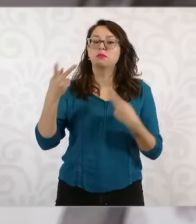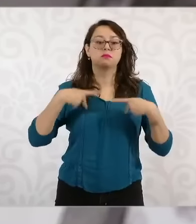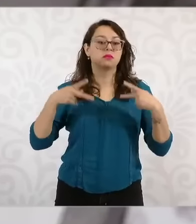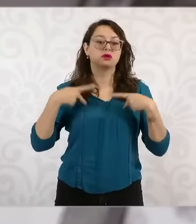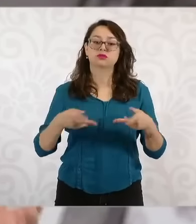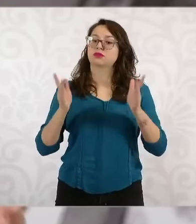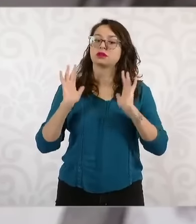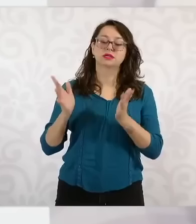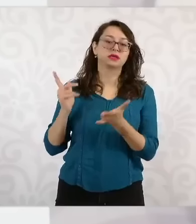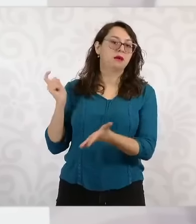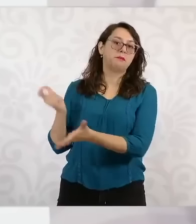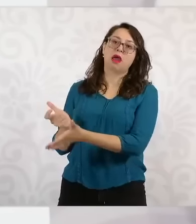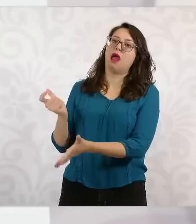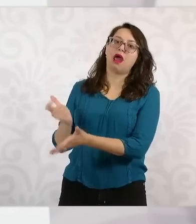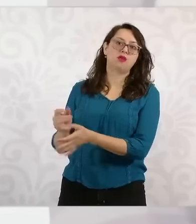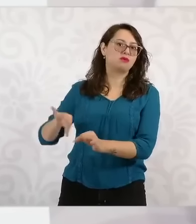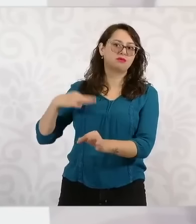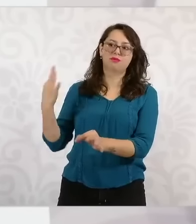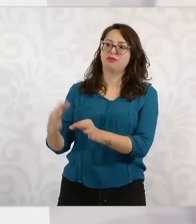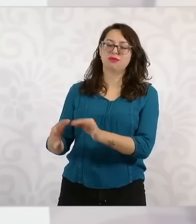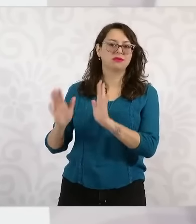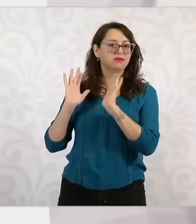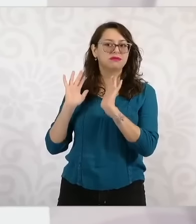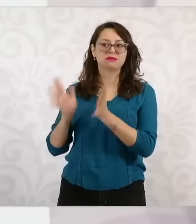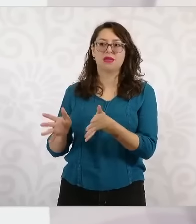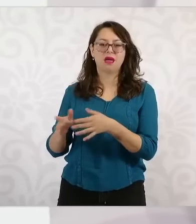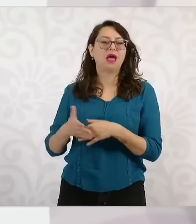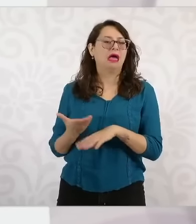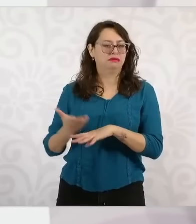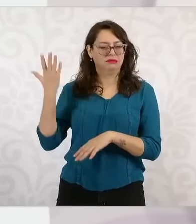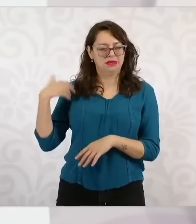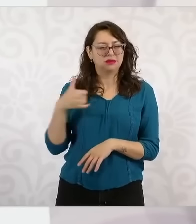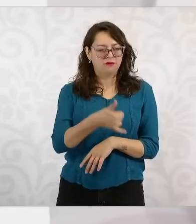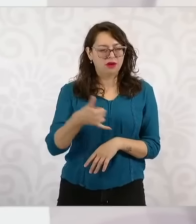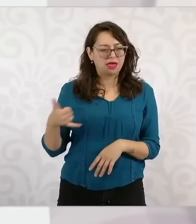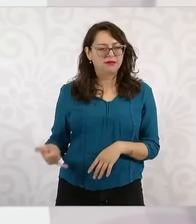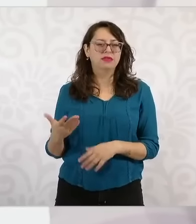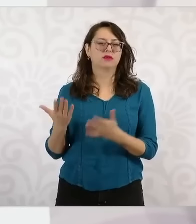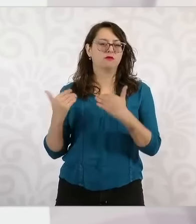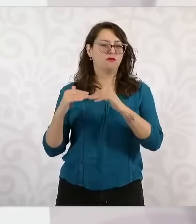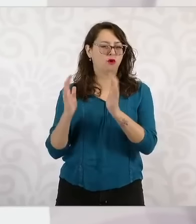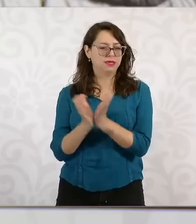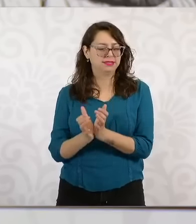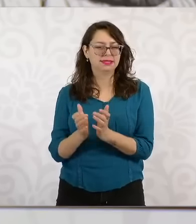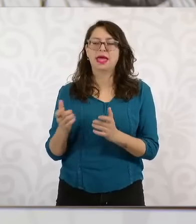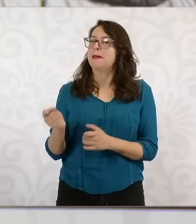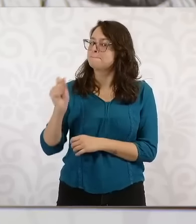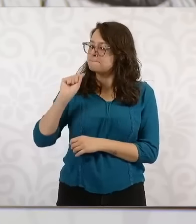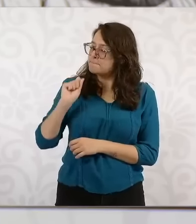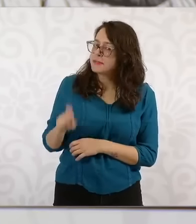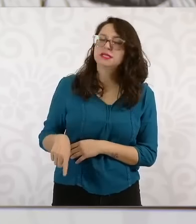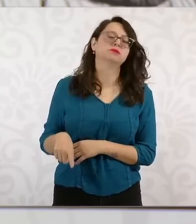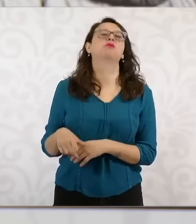las deudas impagables del Infonavid y del FOBiste. Entonces, hoy tenemos una gran noticia para todos